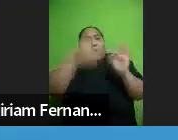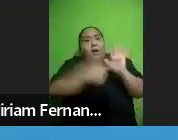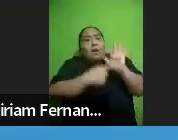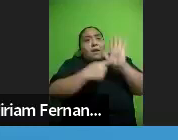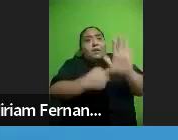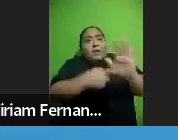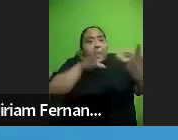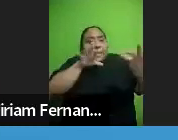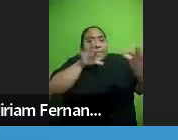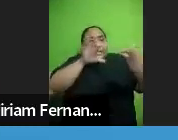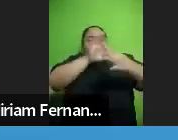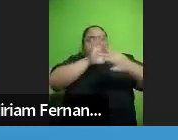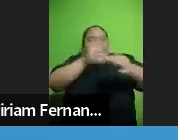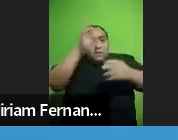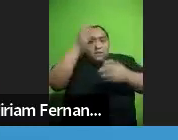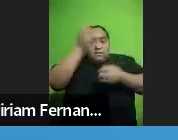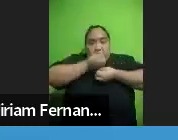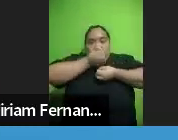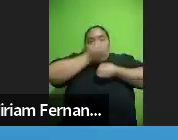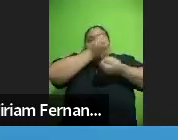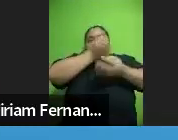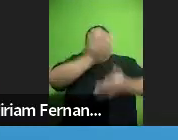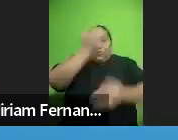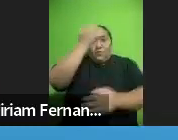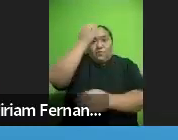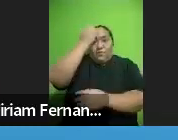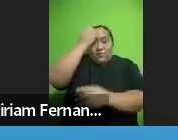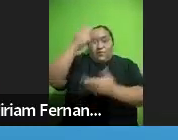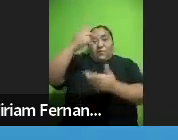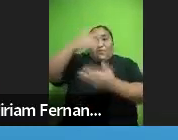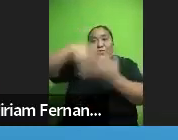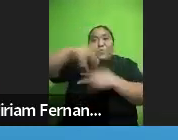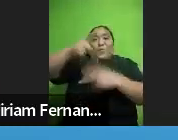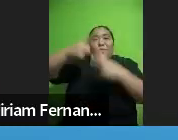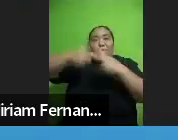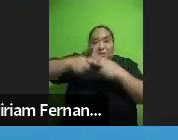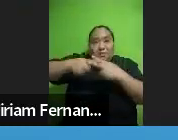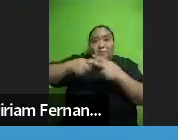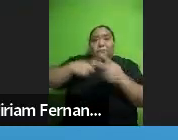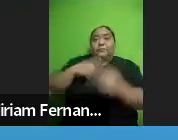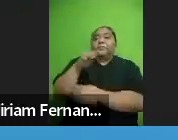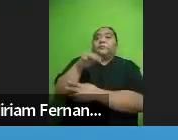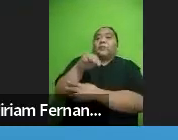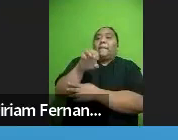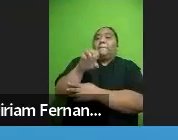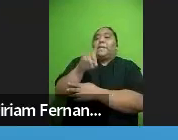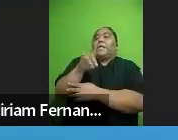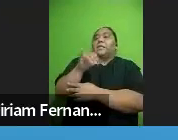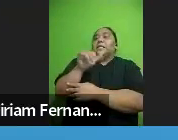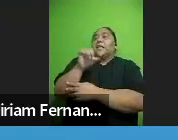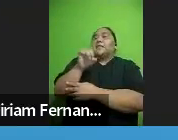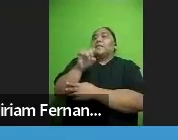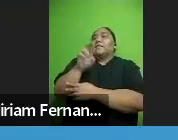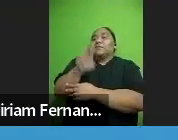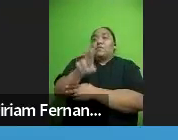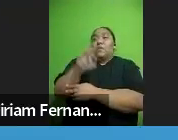tramos que Y una forma de poder llevar el conocimiento matemático era a era a través de un buen mediador mediador.